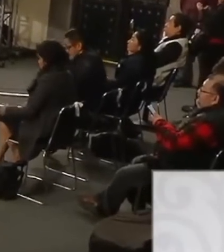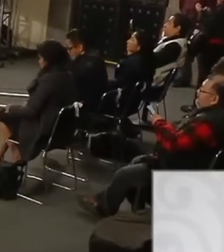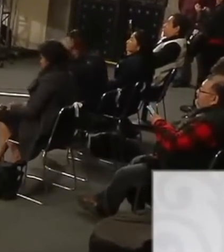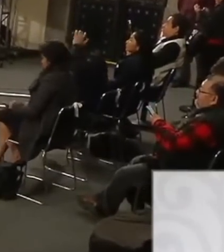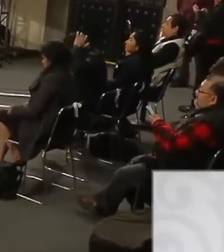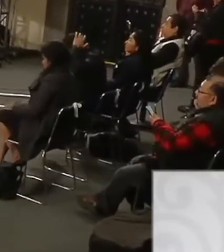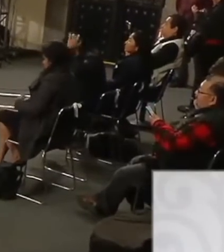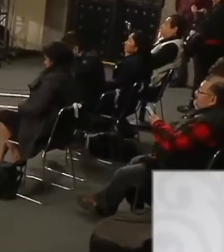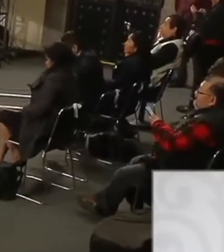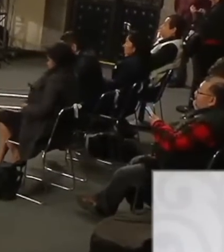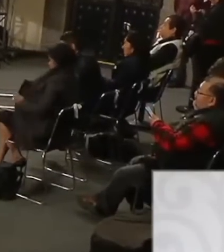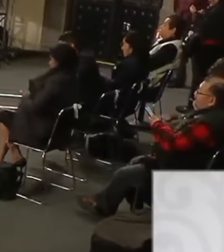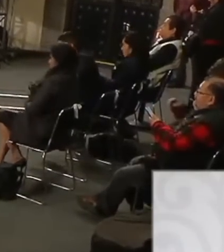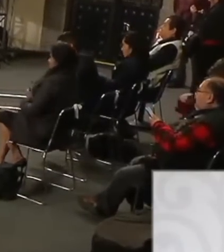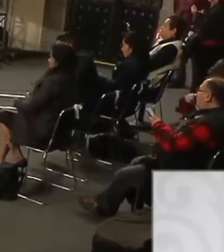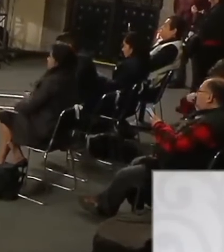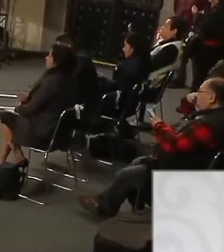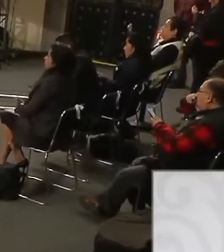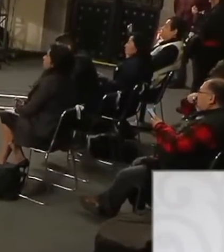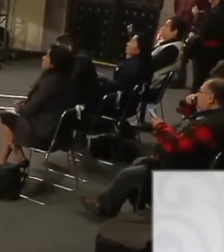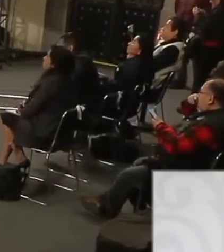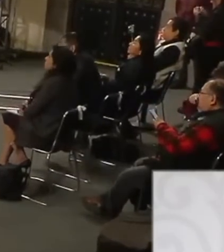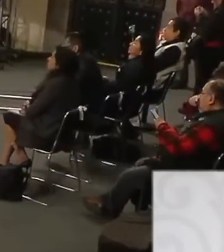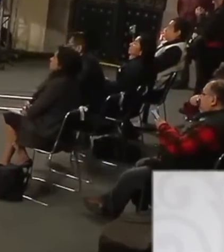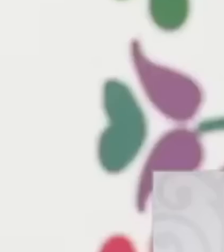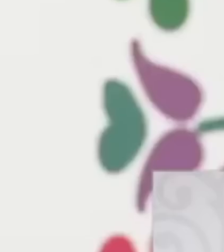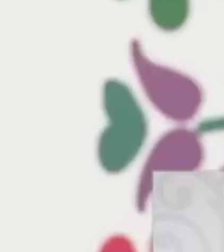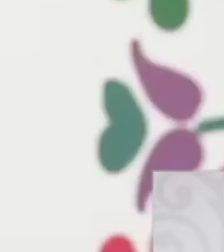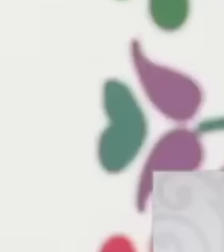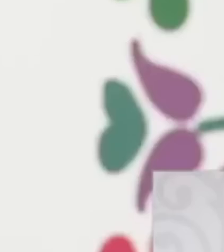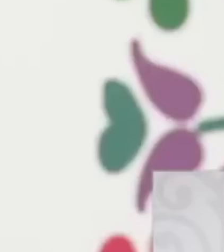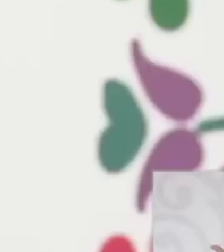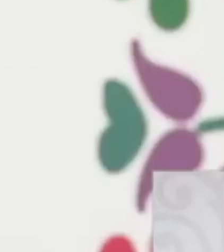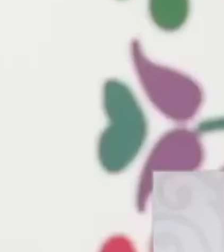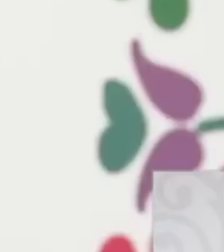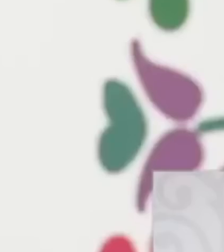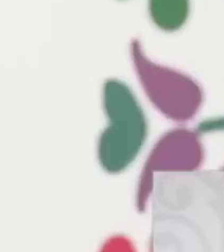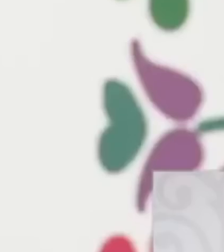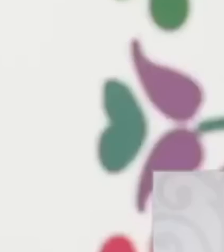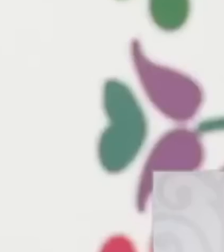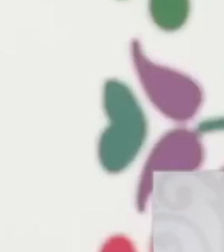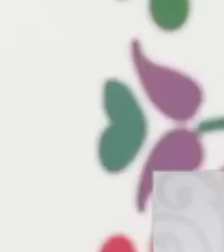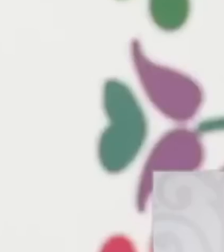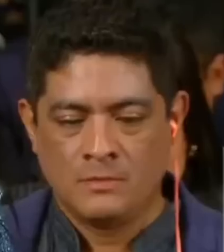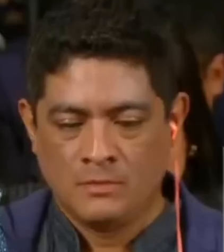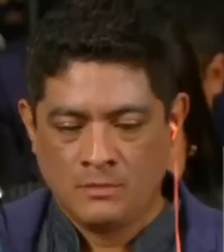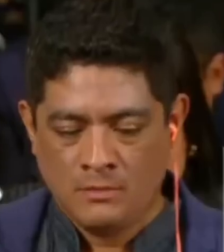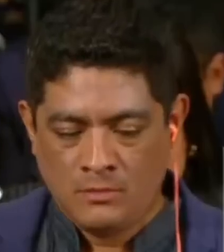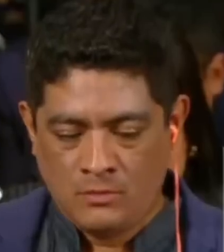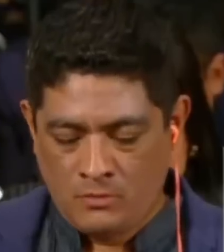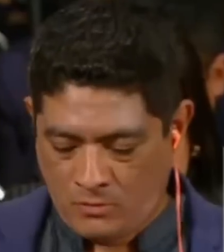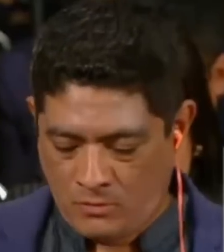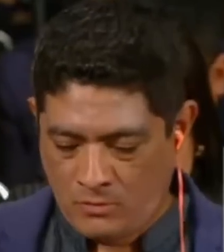hoy a través de este diálogo circular la presidenta le dejó muy en claro estas cosas